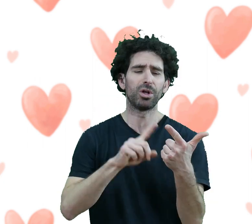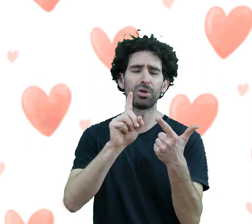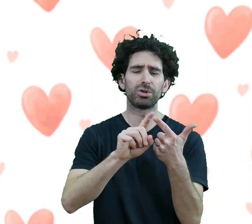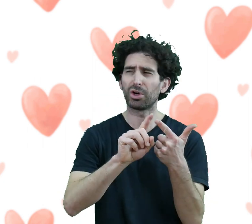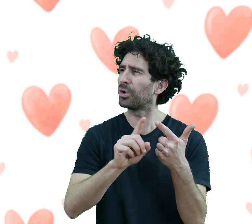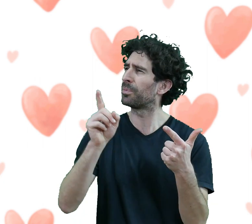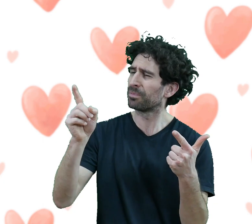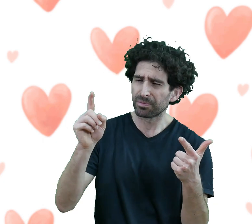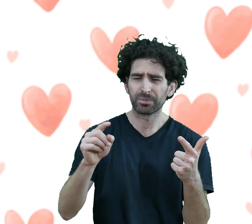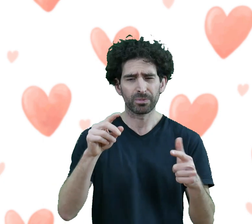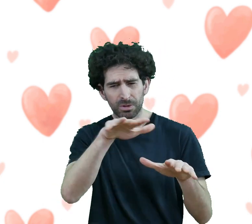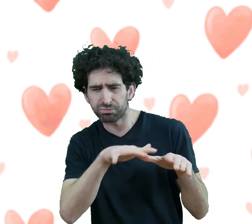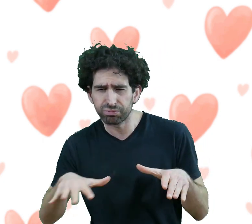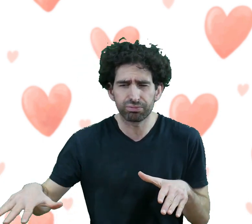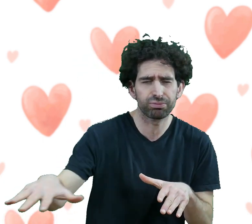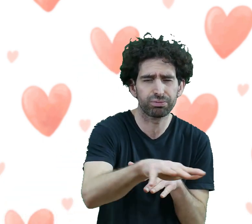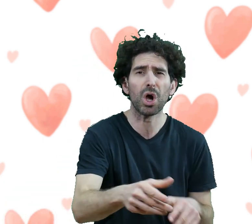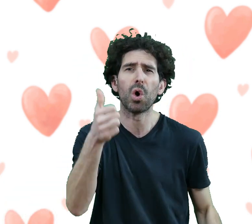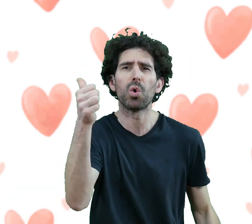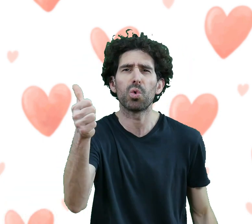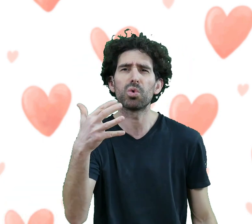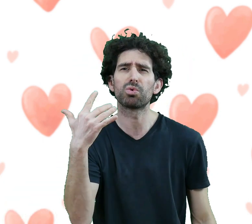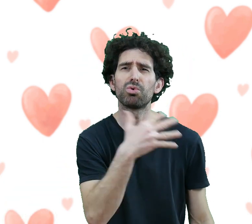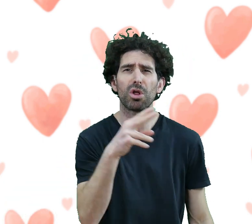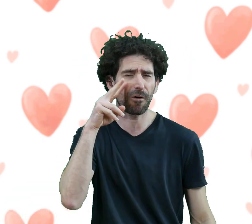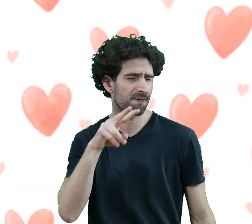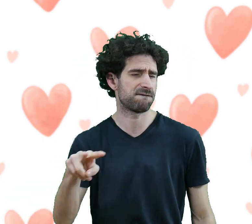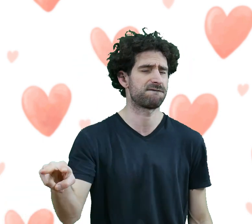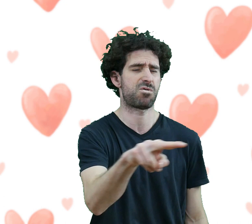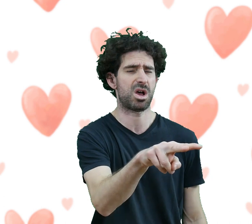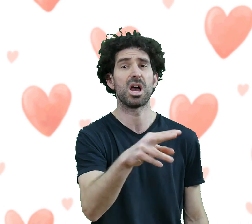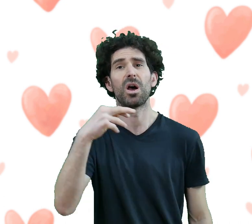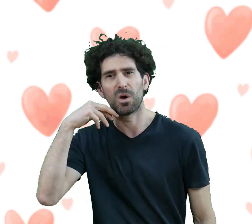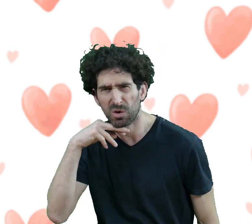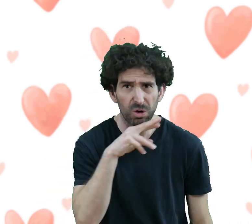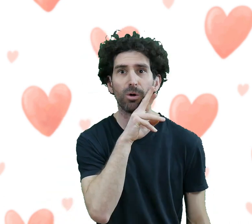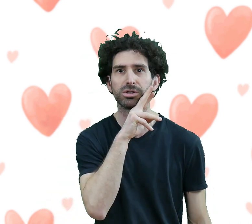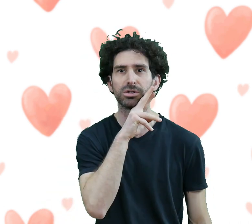2) Il ne voit qu'une couleur : le rose.